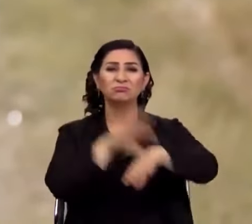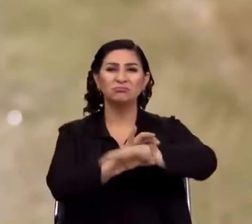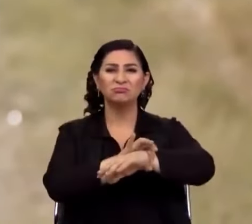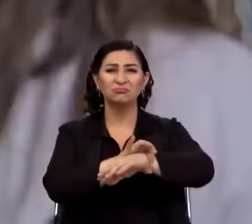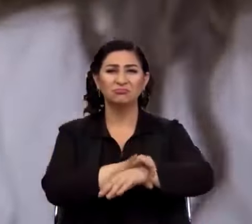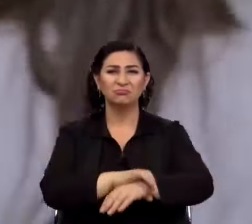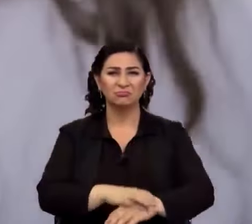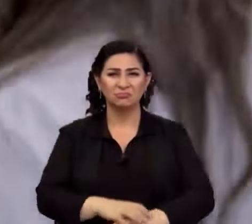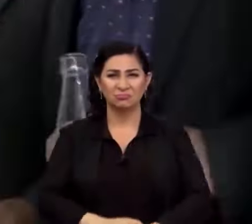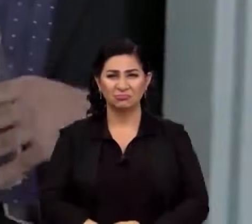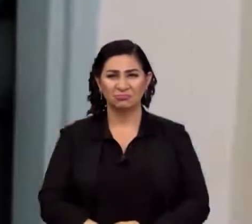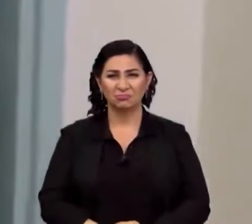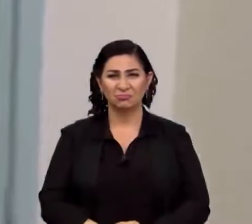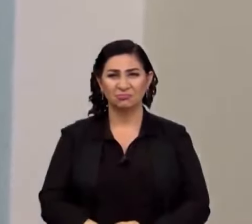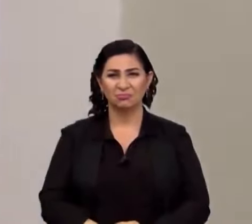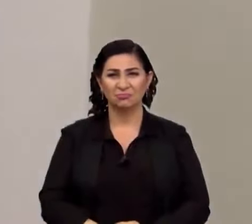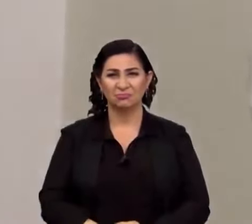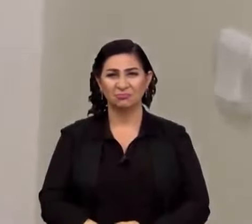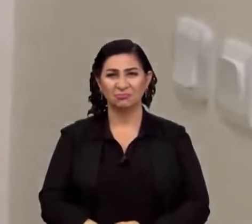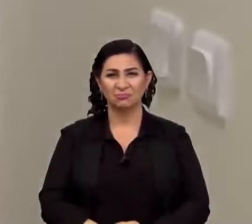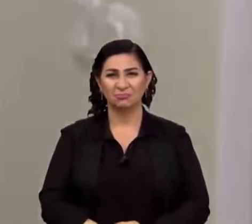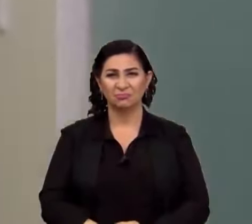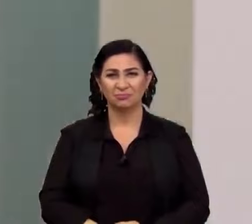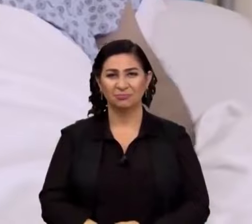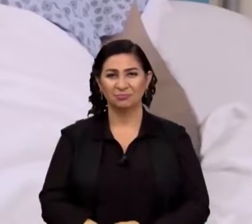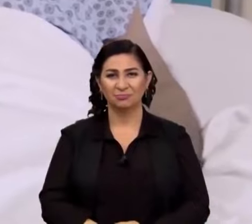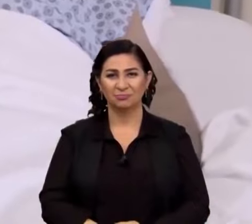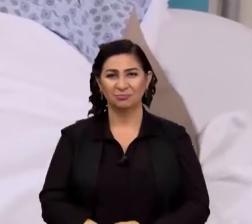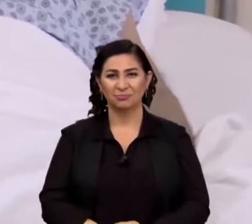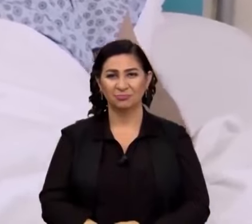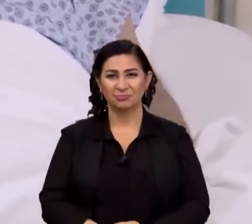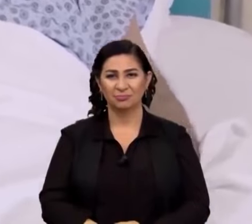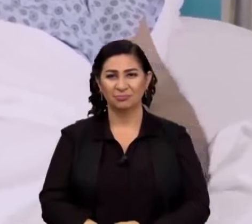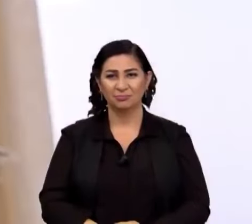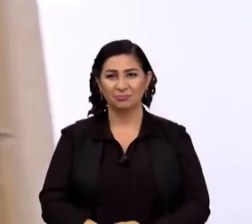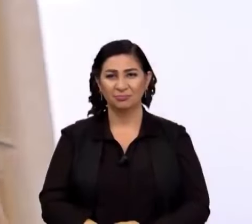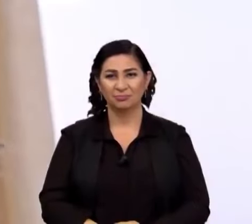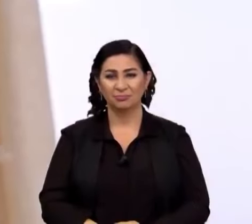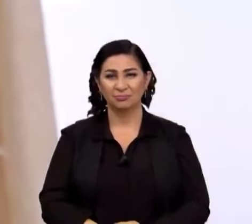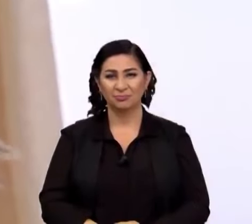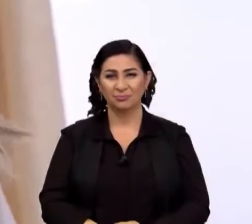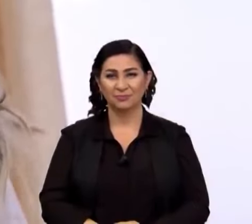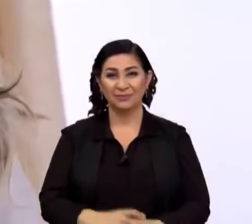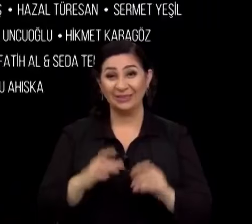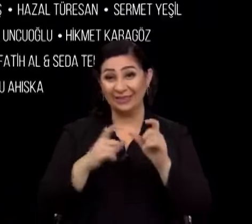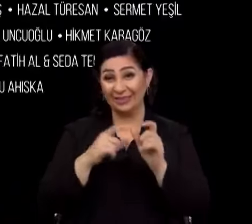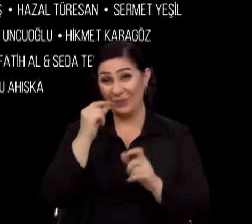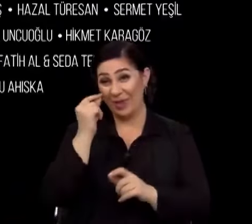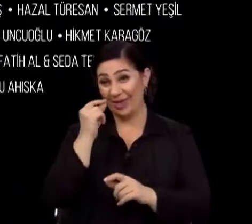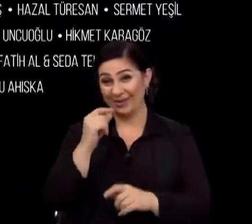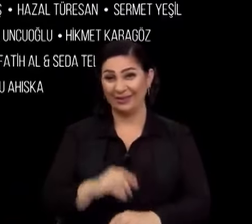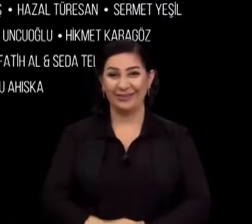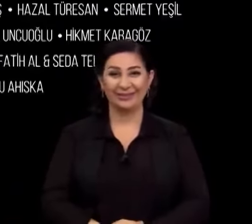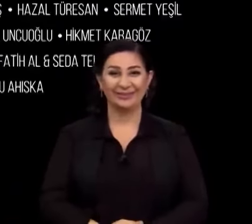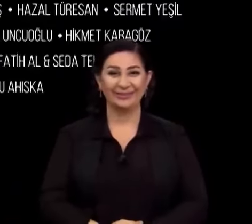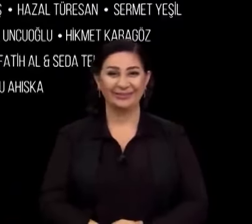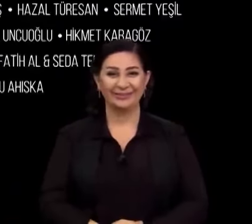[Müzik] Tamam Sıdkı Bey